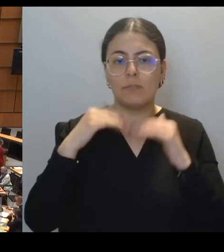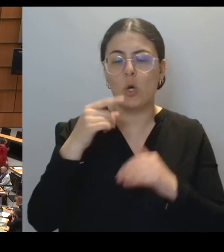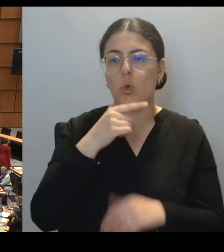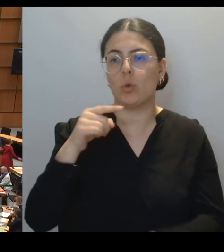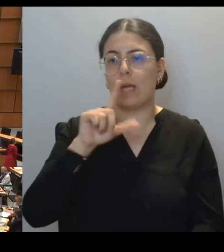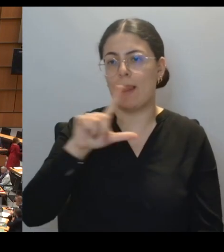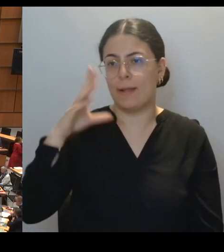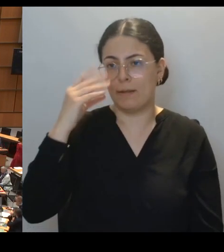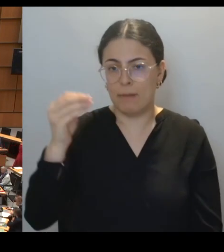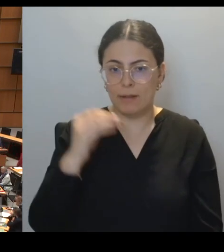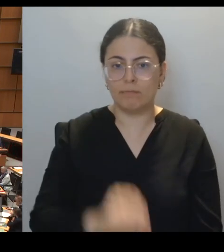Herr Frank Luhmann.